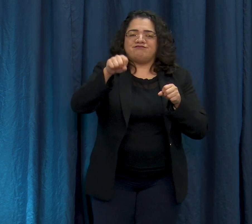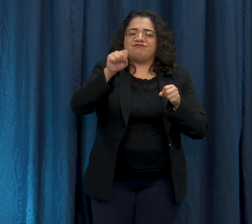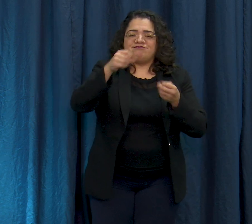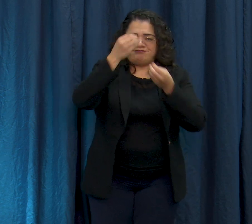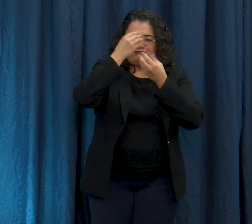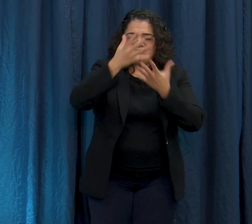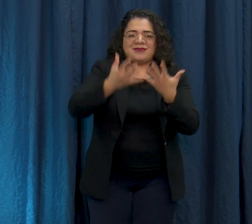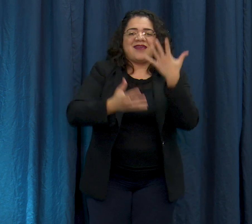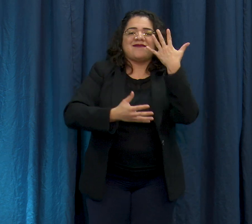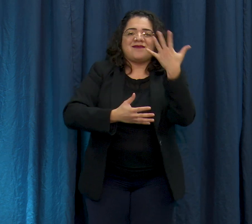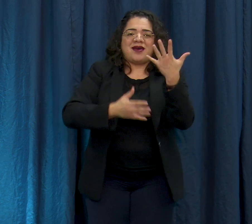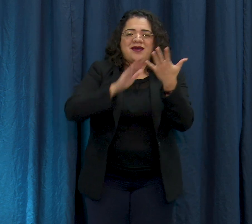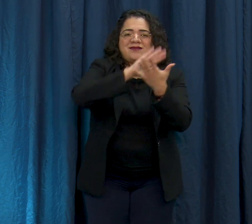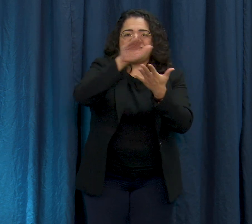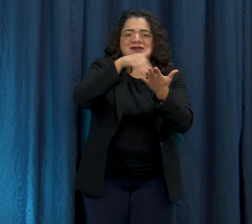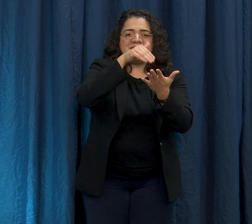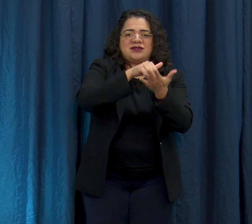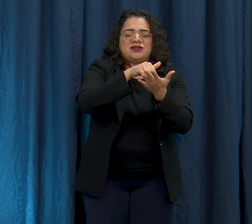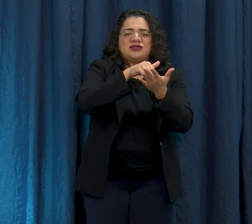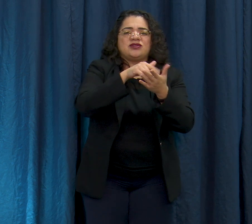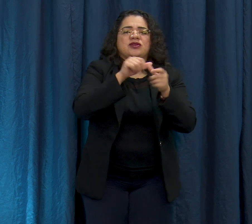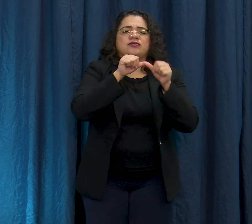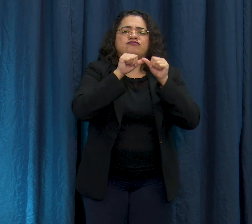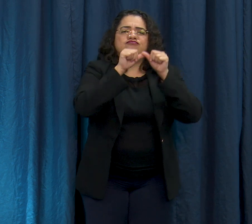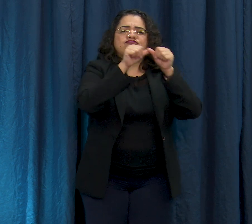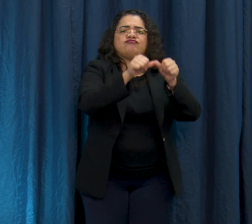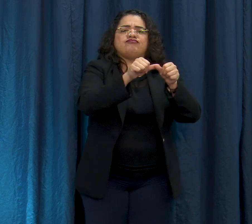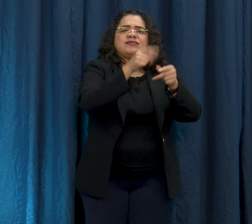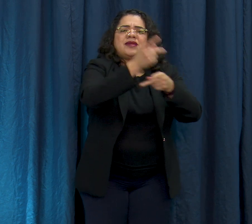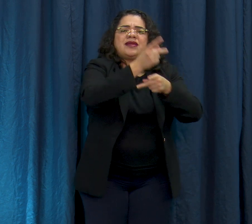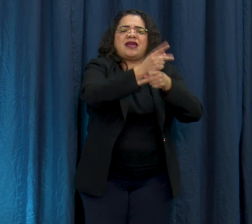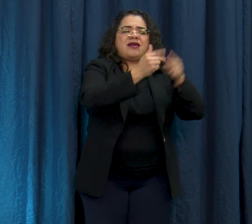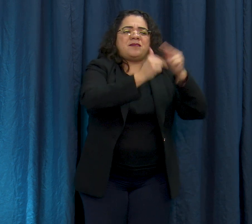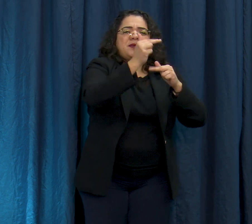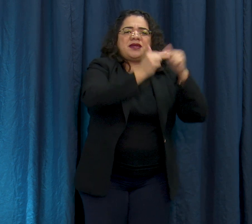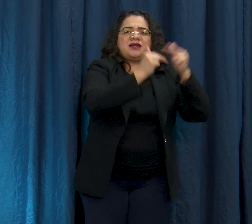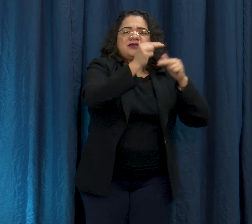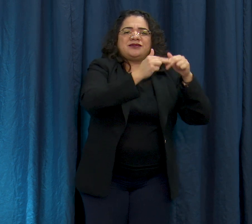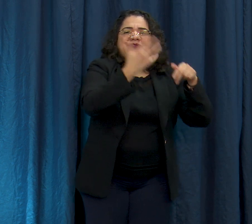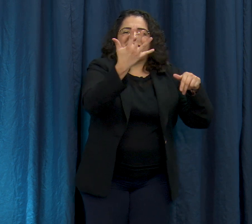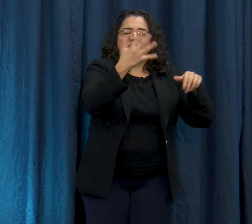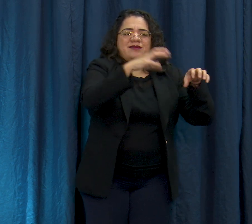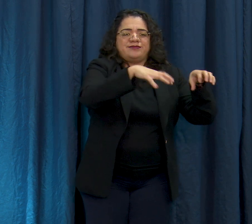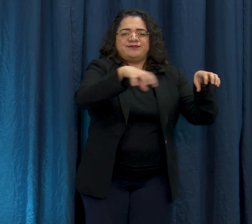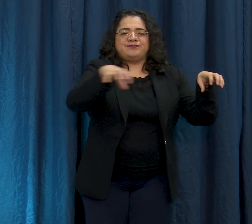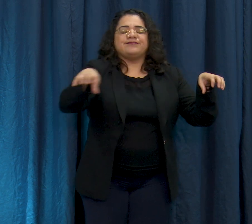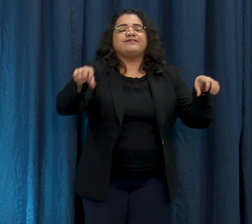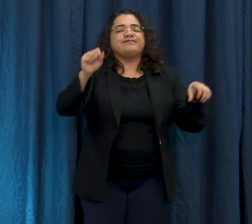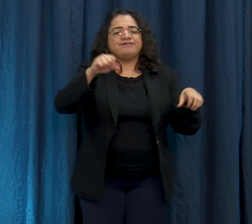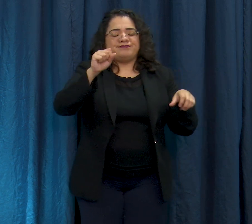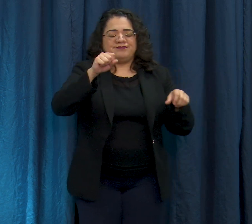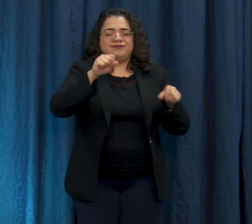centros de salud a cuidado largo plazo los cuales report Aaron casos positive